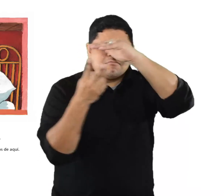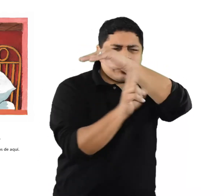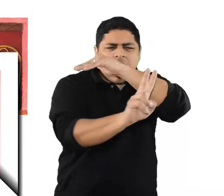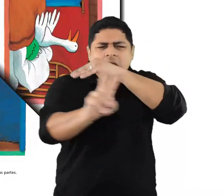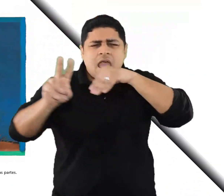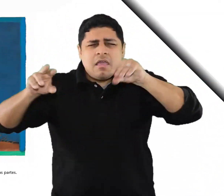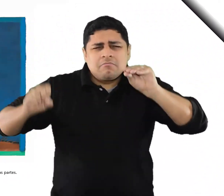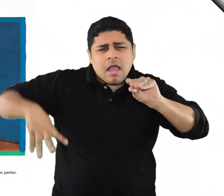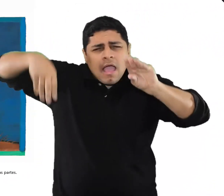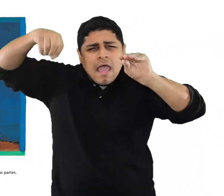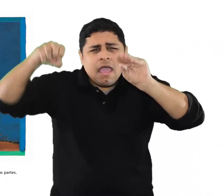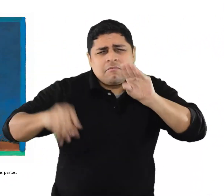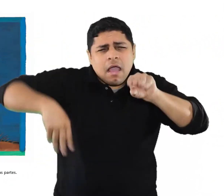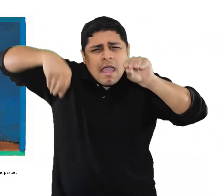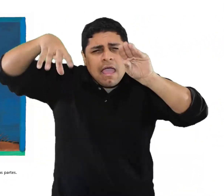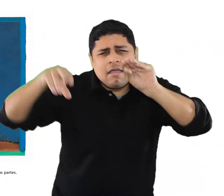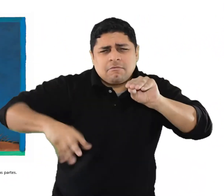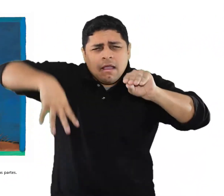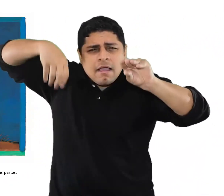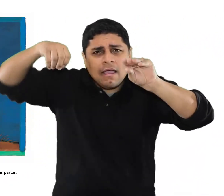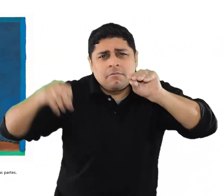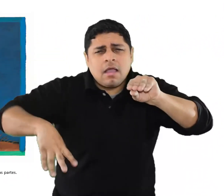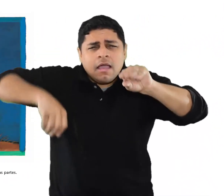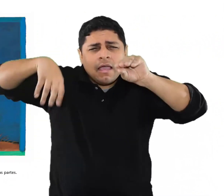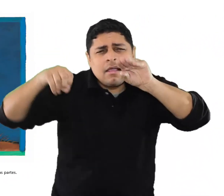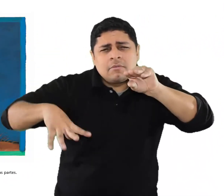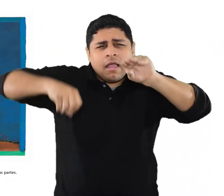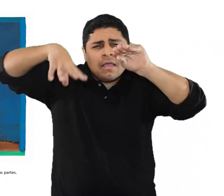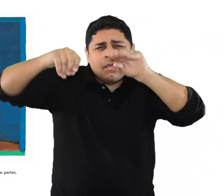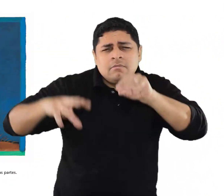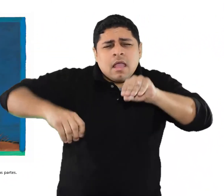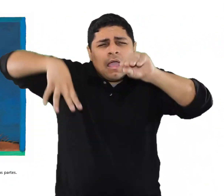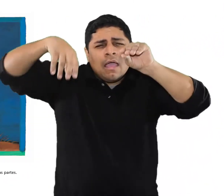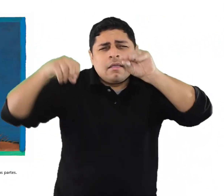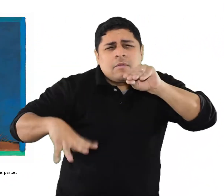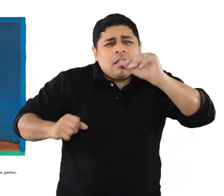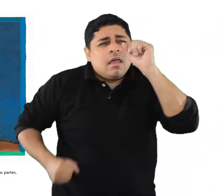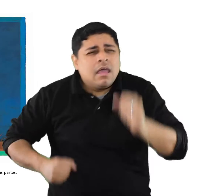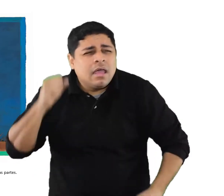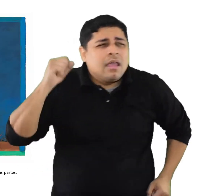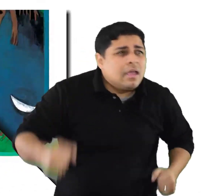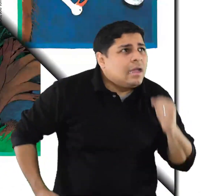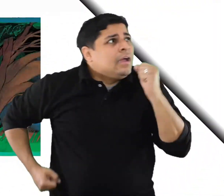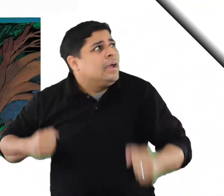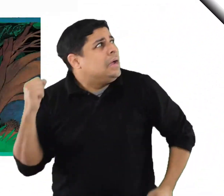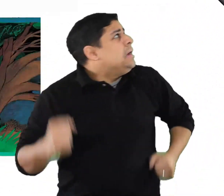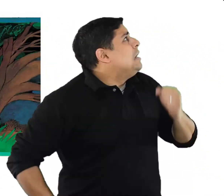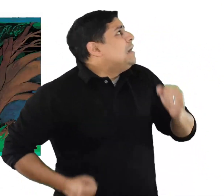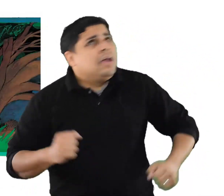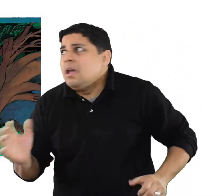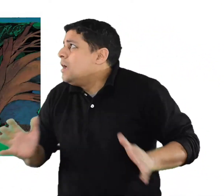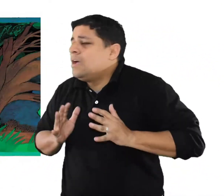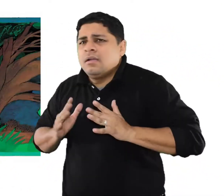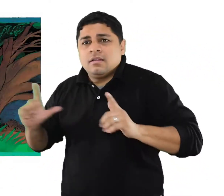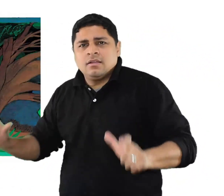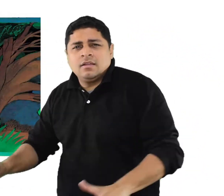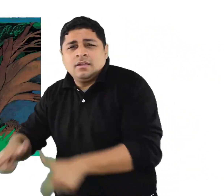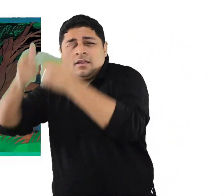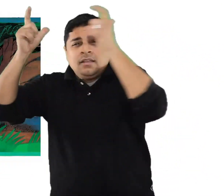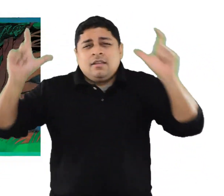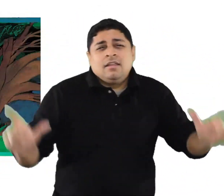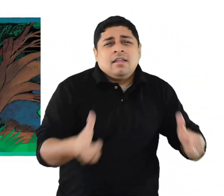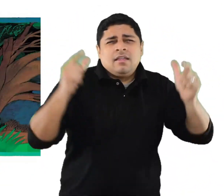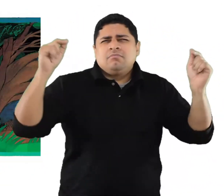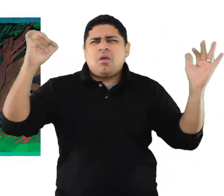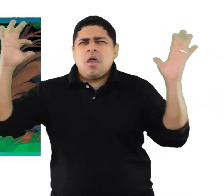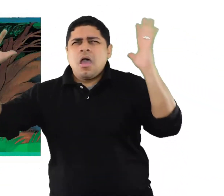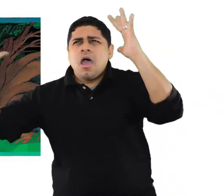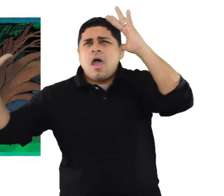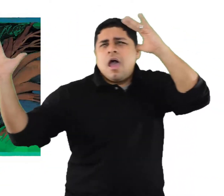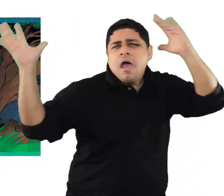los dos muy asustados, el sapo dando saltos y pato corre y cacaraquea mientras huyen ven a los lados muy asustados, árboles se mueven de un lado a otro por